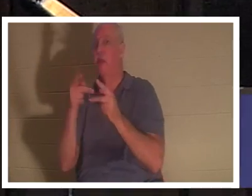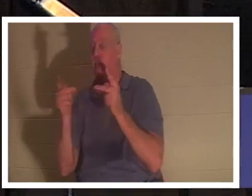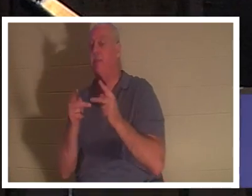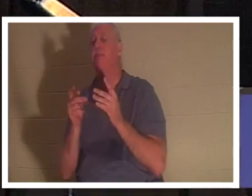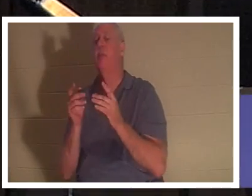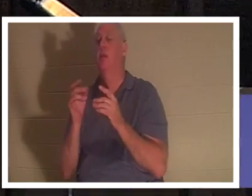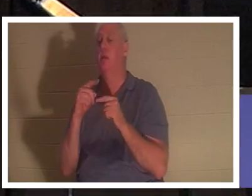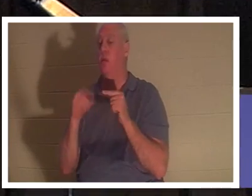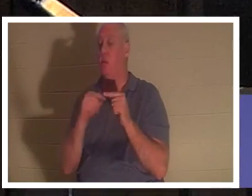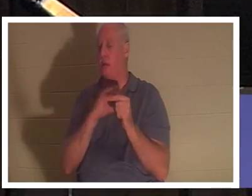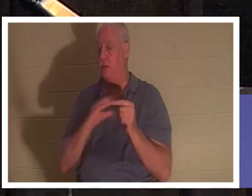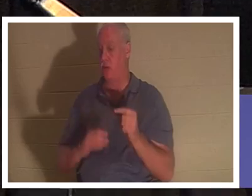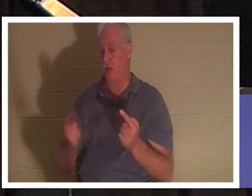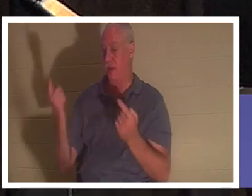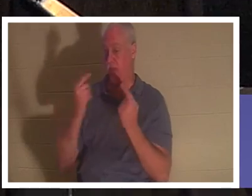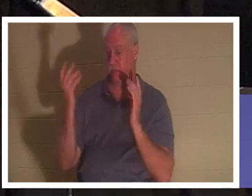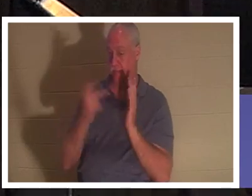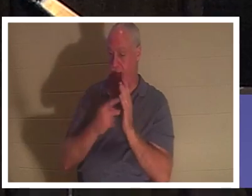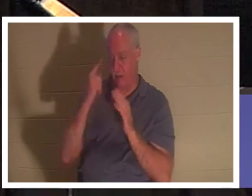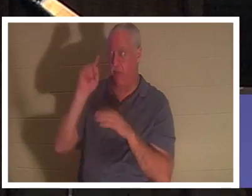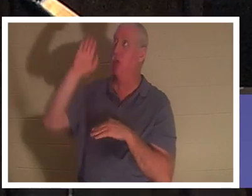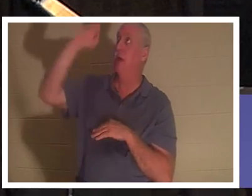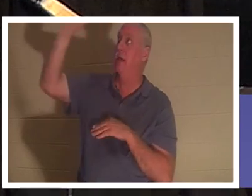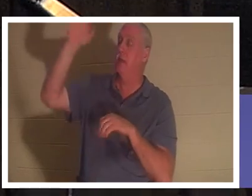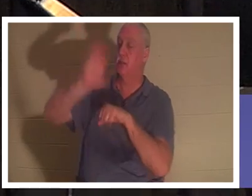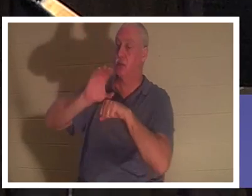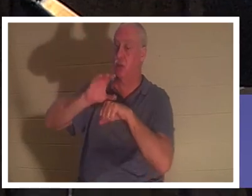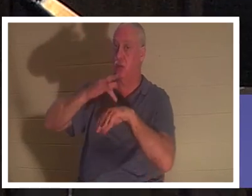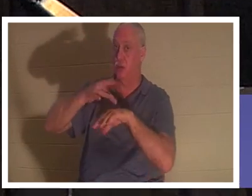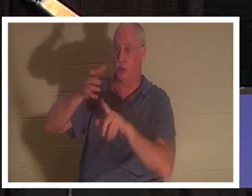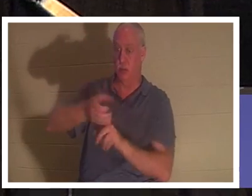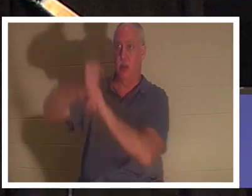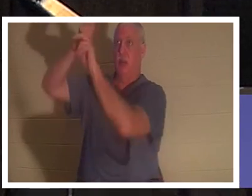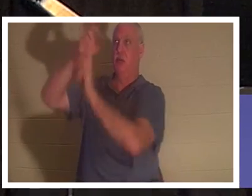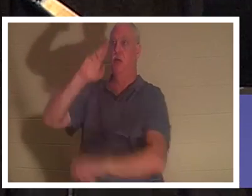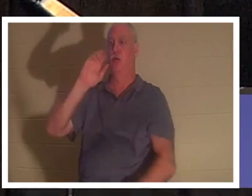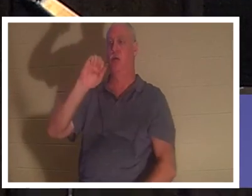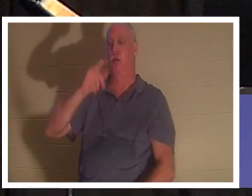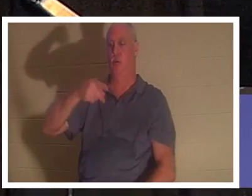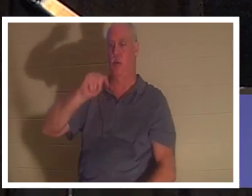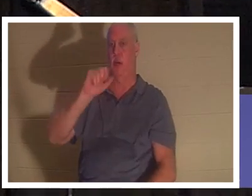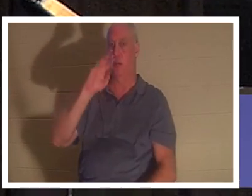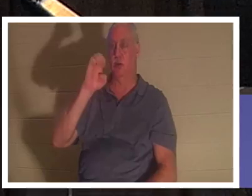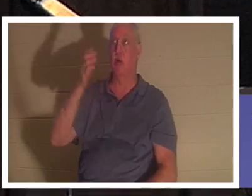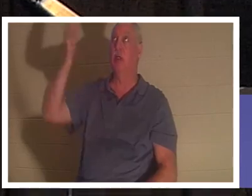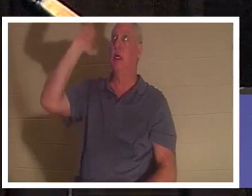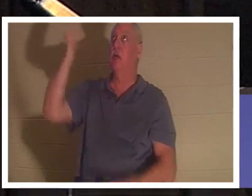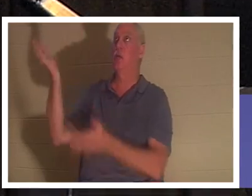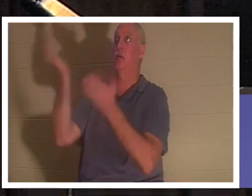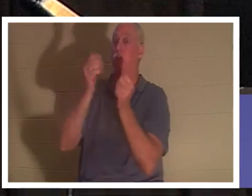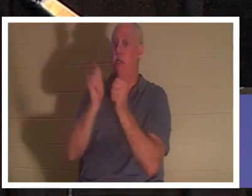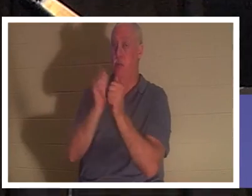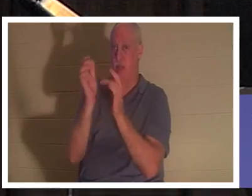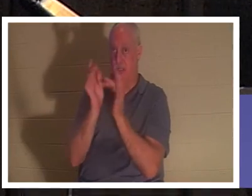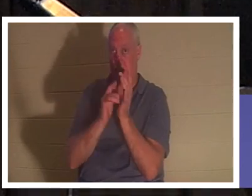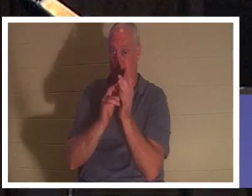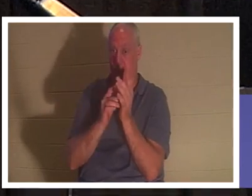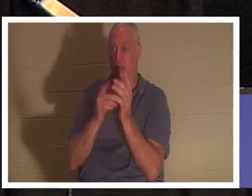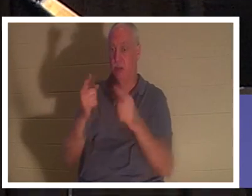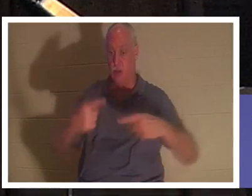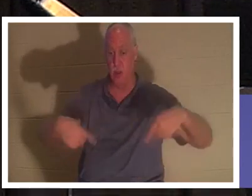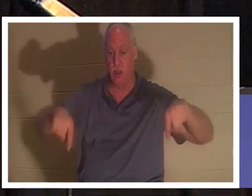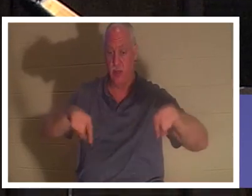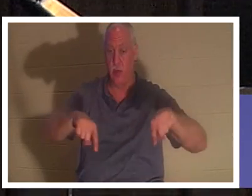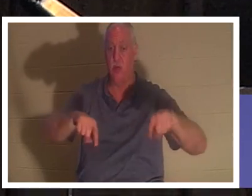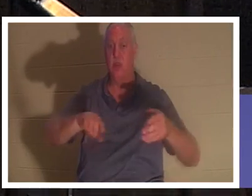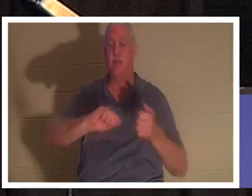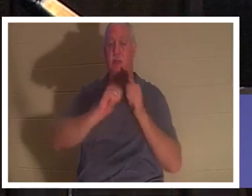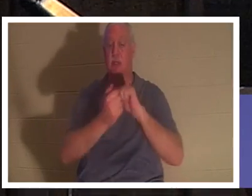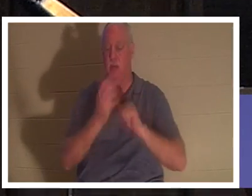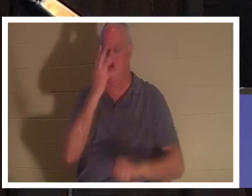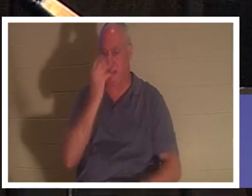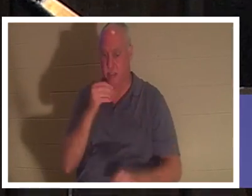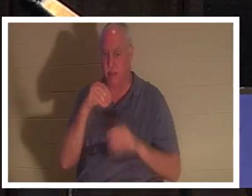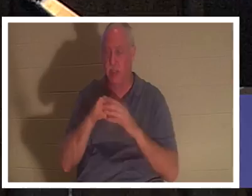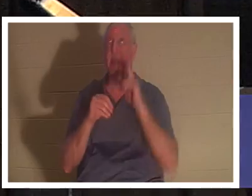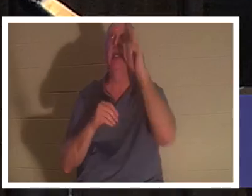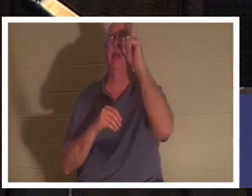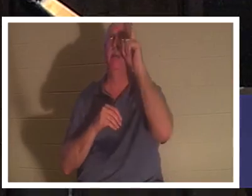для Своей церкви во время восхищения, Бог приведет с Иисусом тех, кто почил в Нем. 1